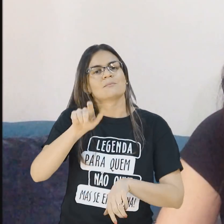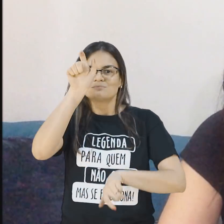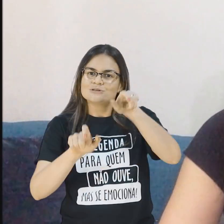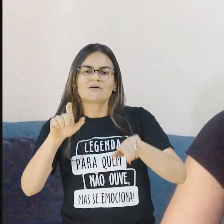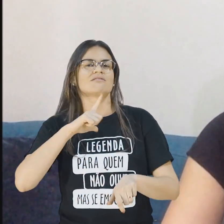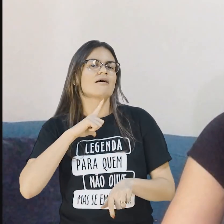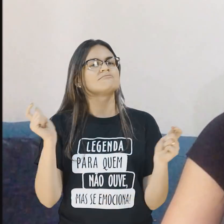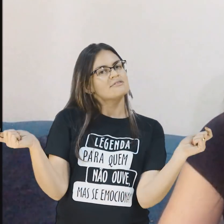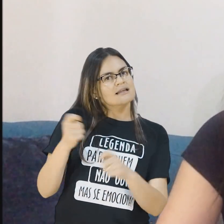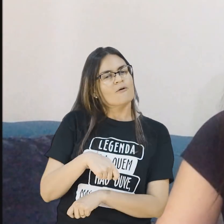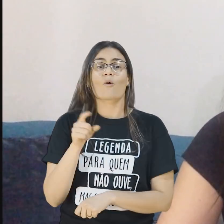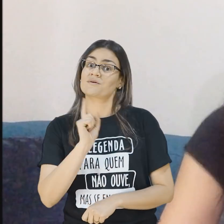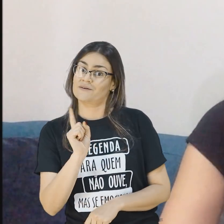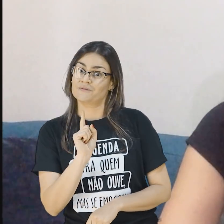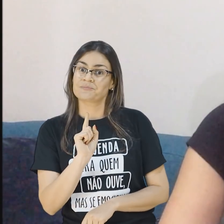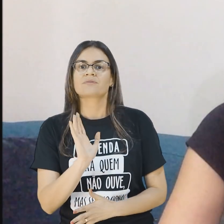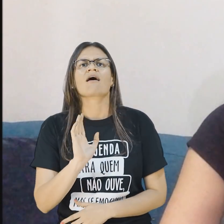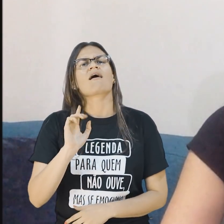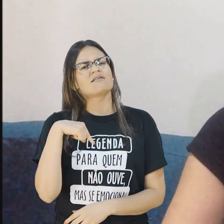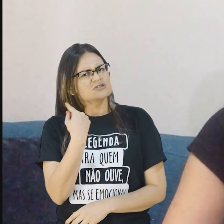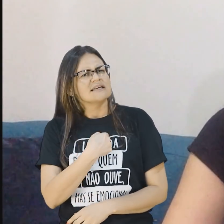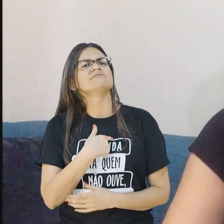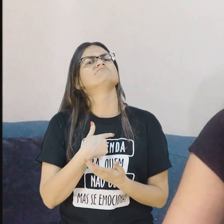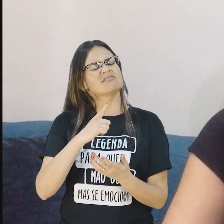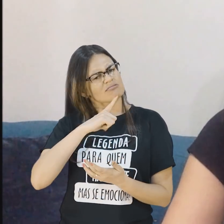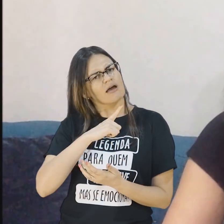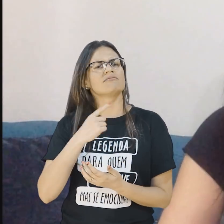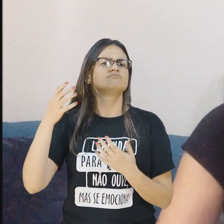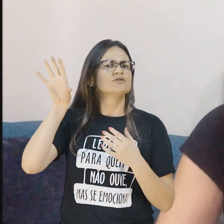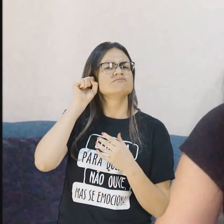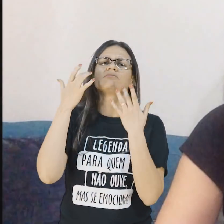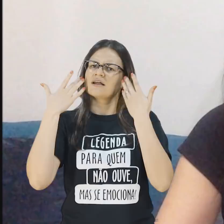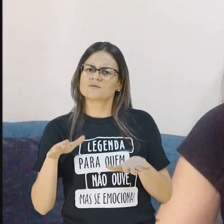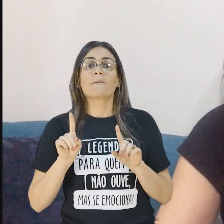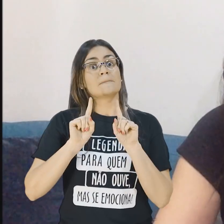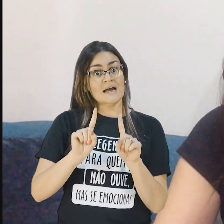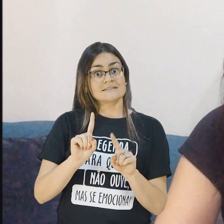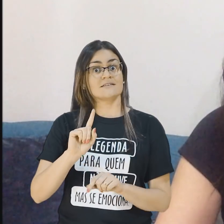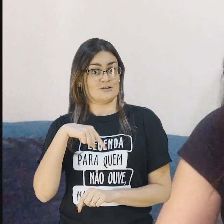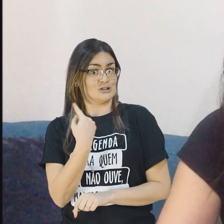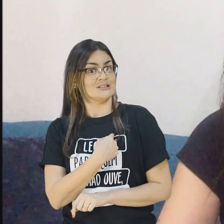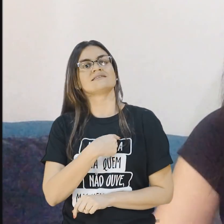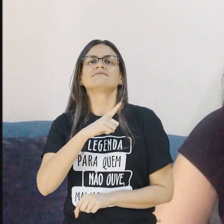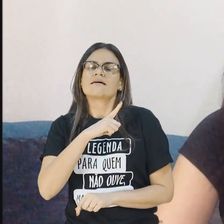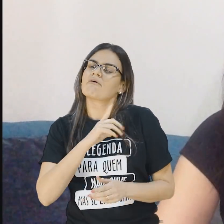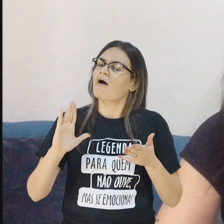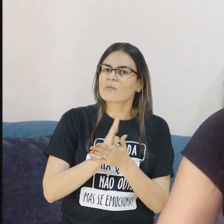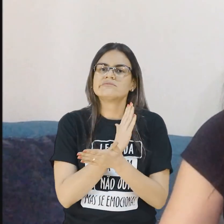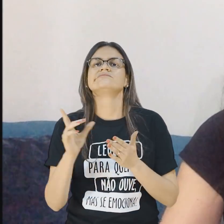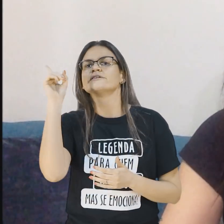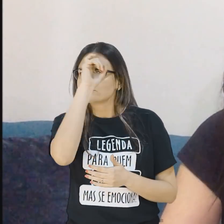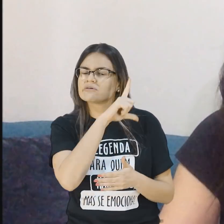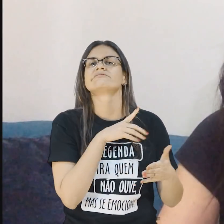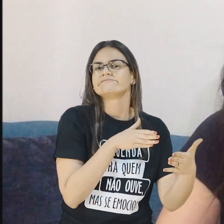pra dizer que o implantado não se torna exatamente um ouvinte por mais próxima que seja a audição, que a gente tem da audição natural,